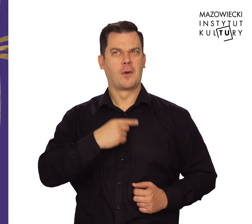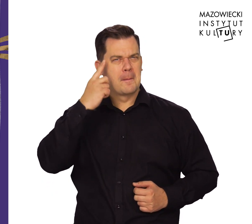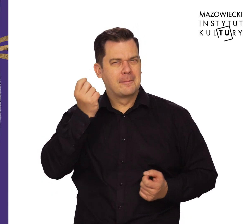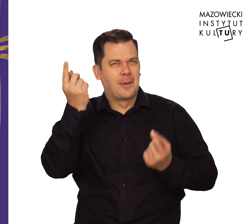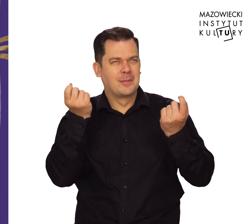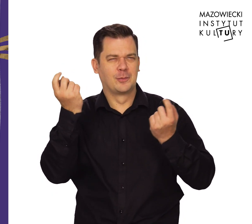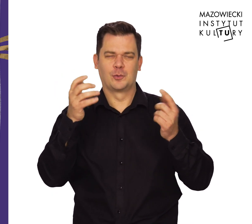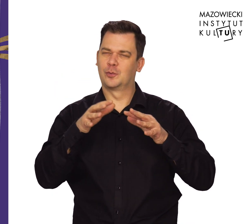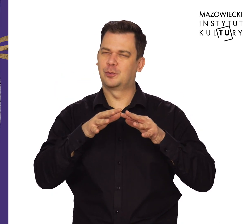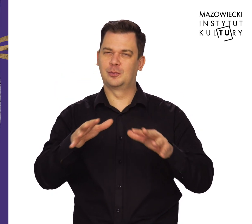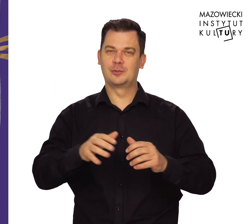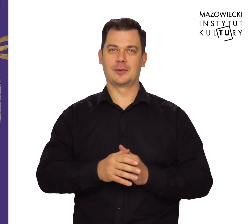i radości twórczych wyzwań